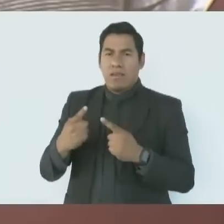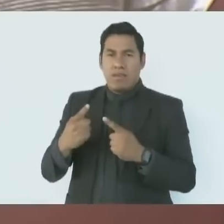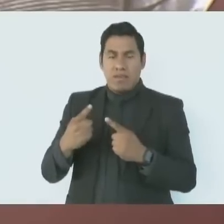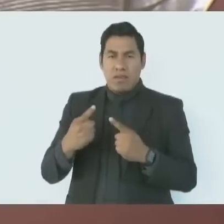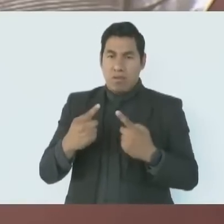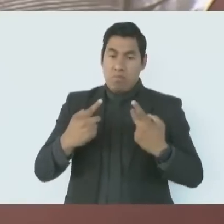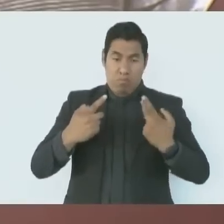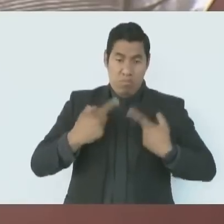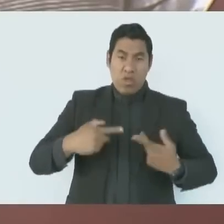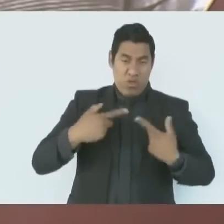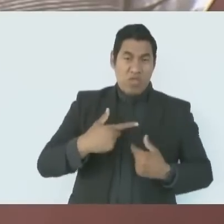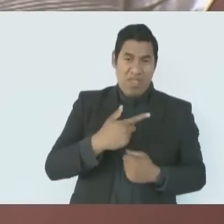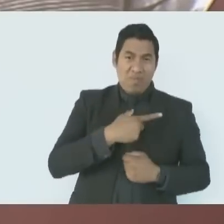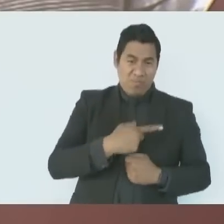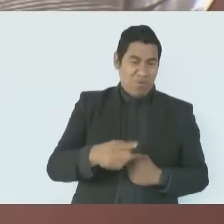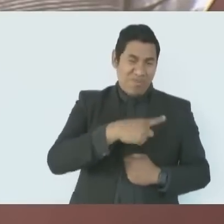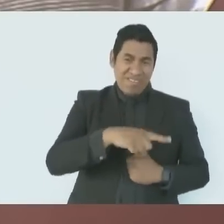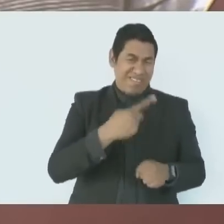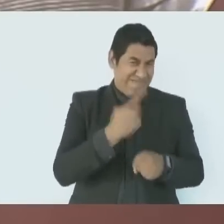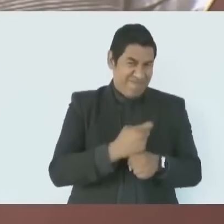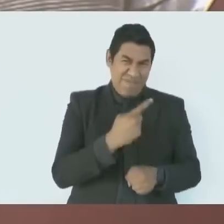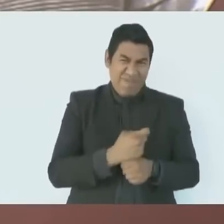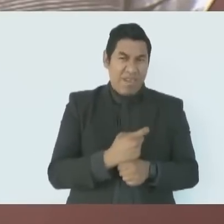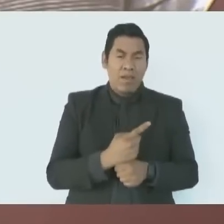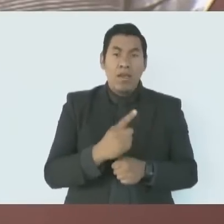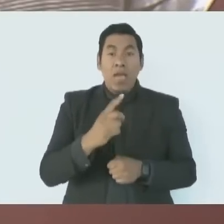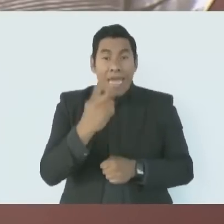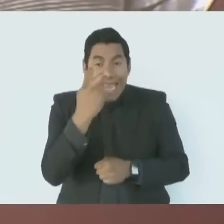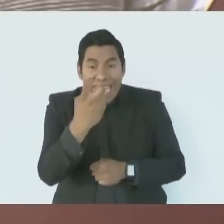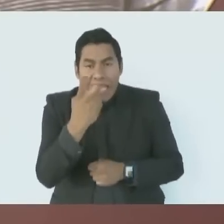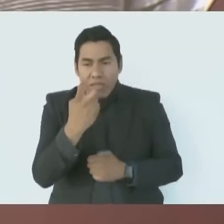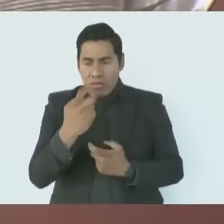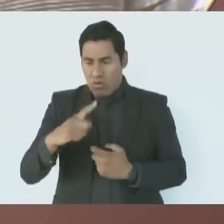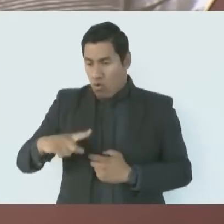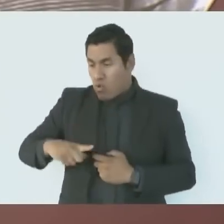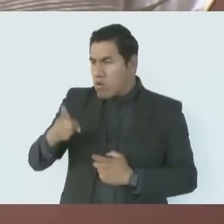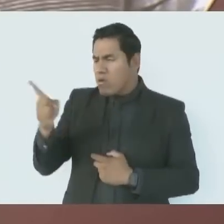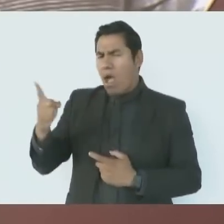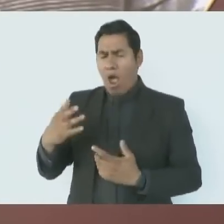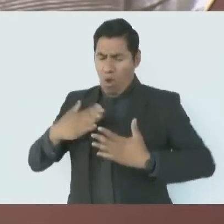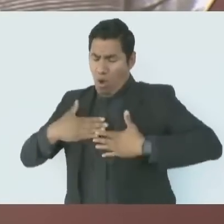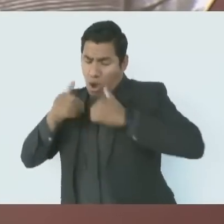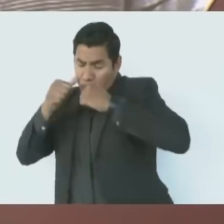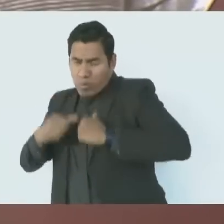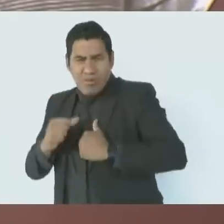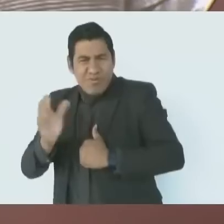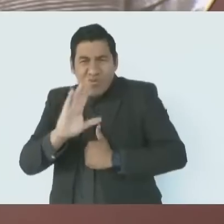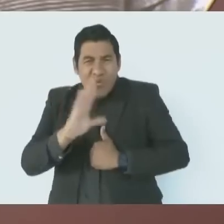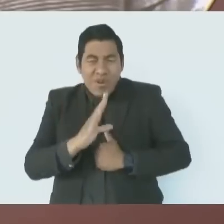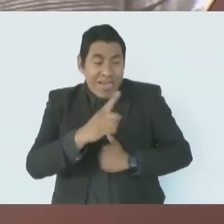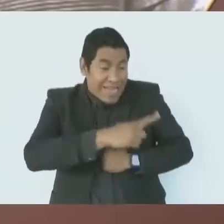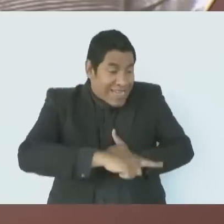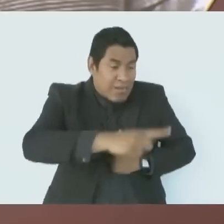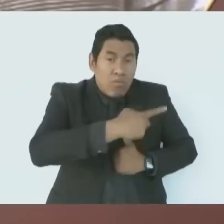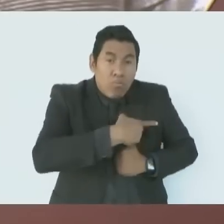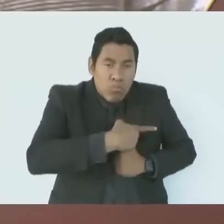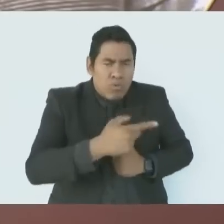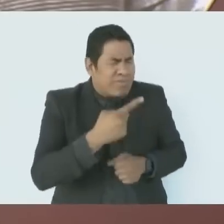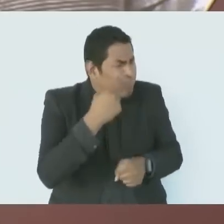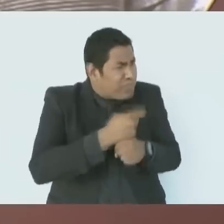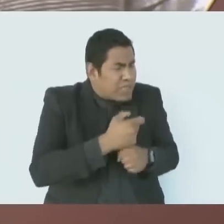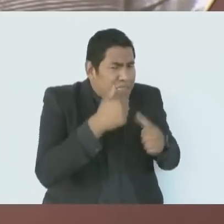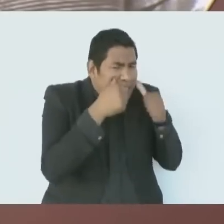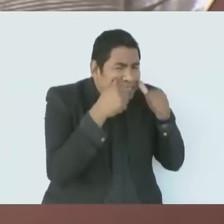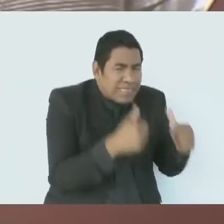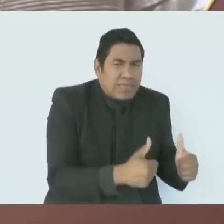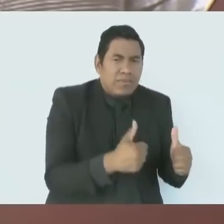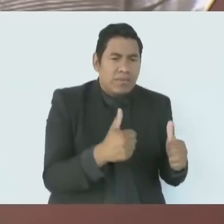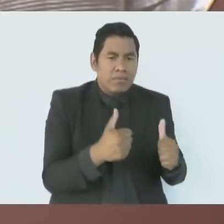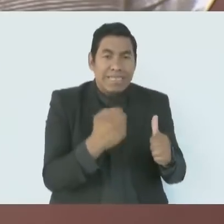actuar así para disminuir desigualdades para que no haya pobreza en el país el gobierno tiene que